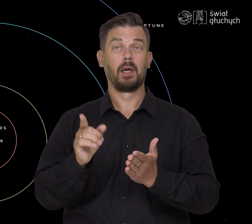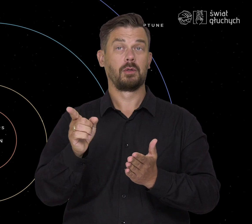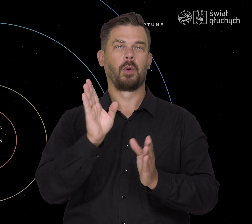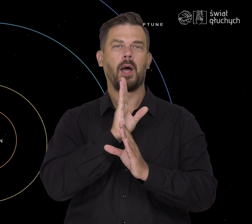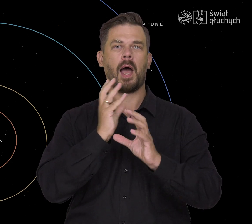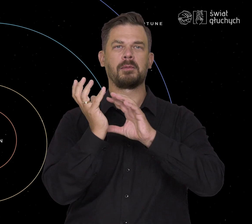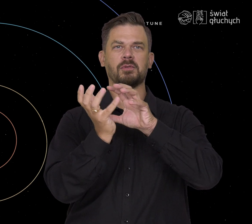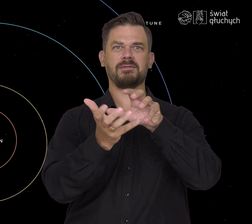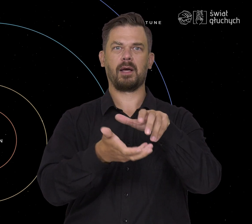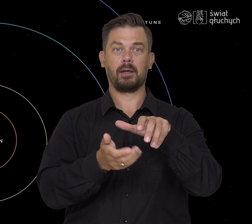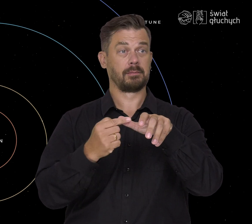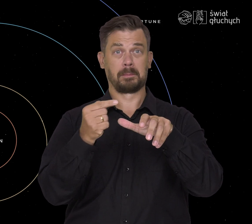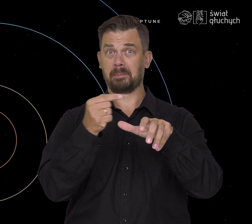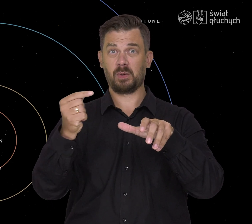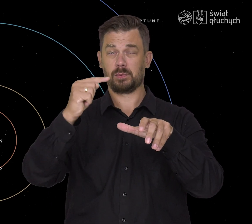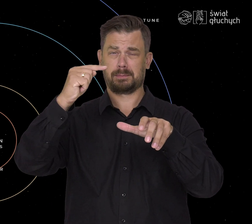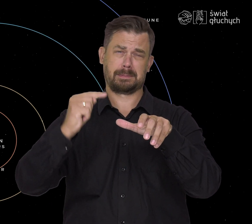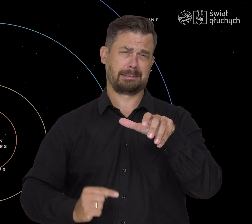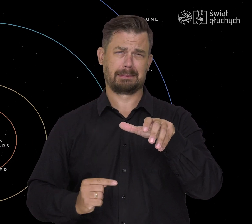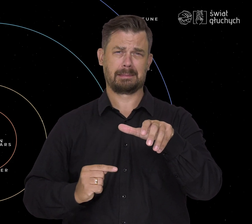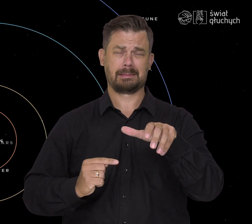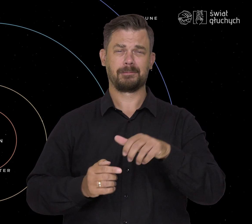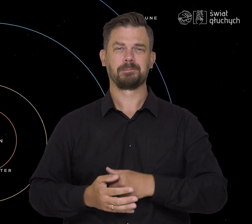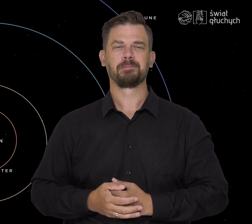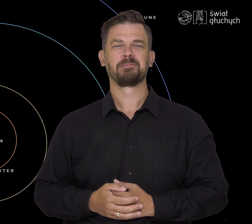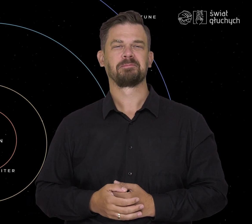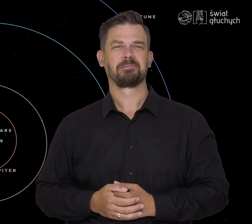Przez to jego atmosfera zamarza do takich właśnie skrajnych wręcz wartości.